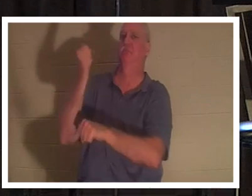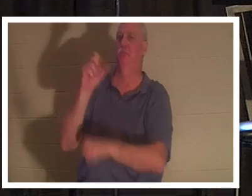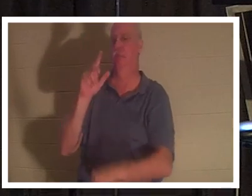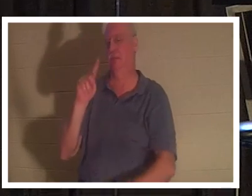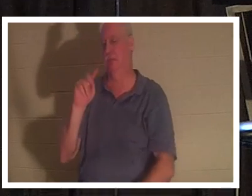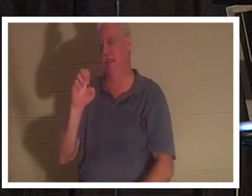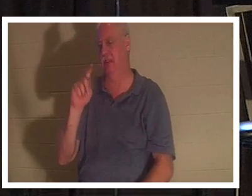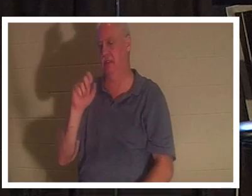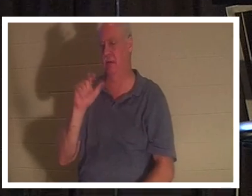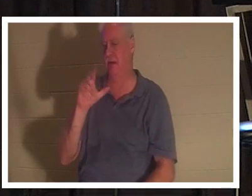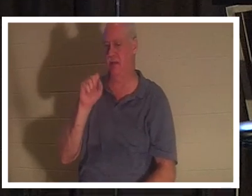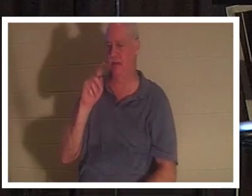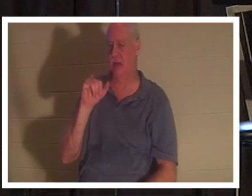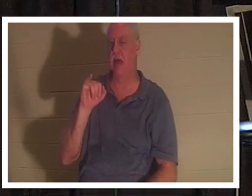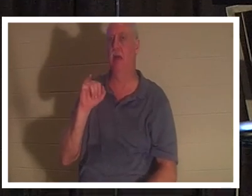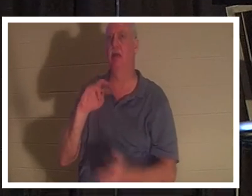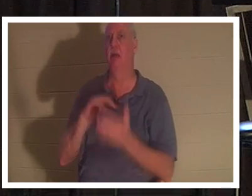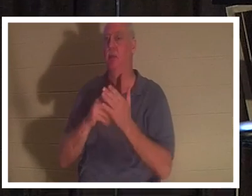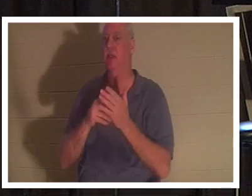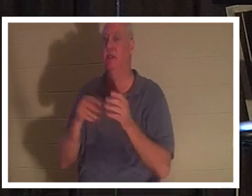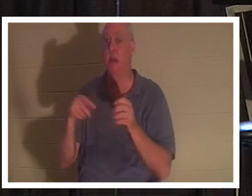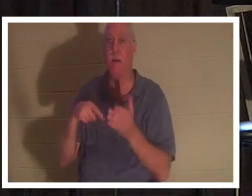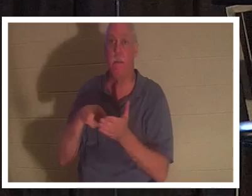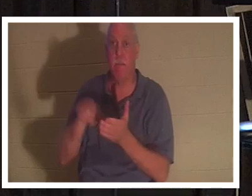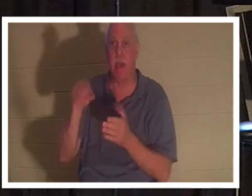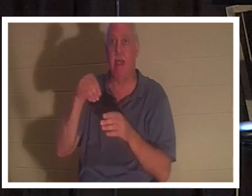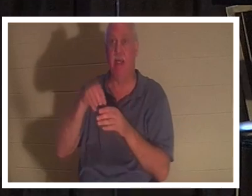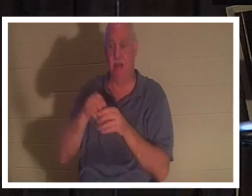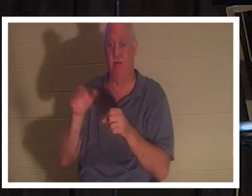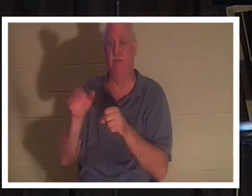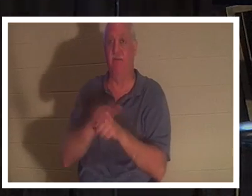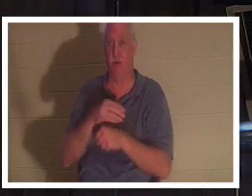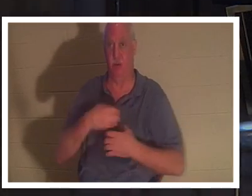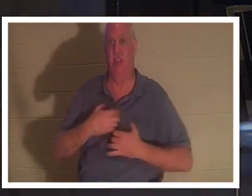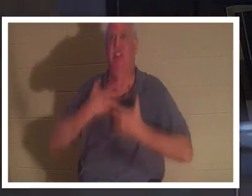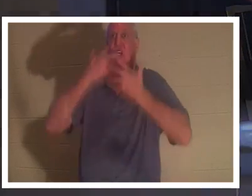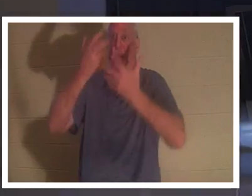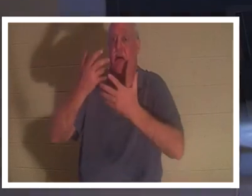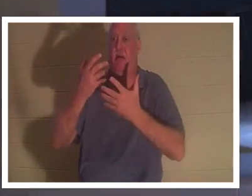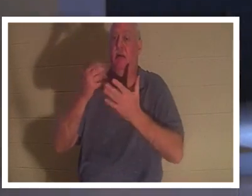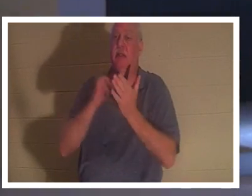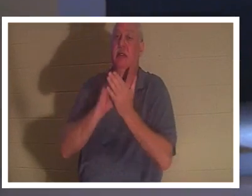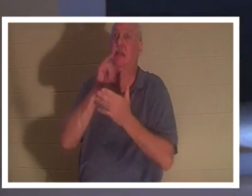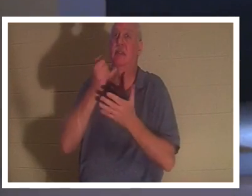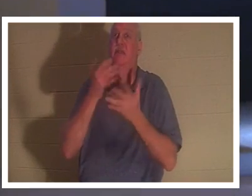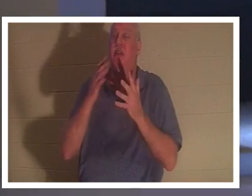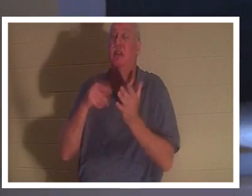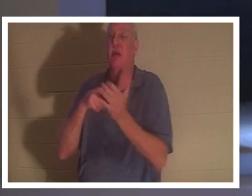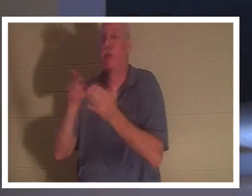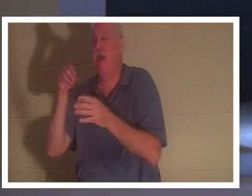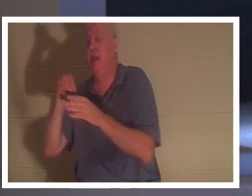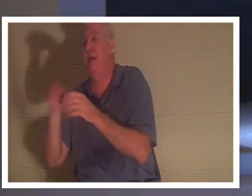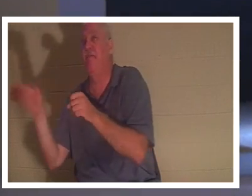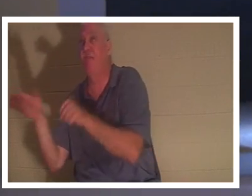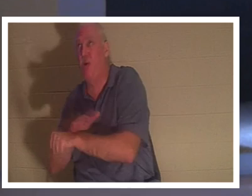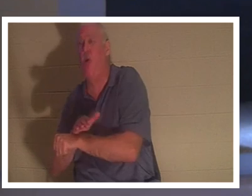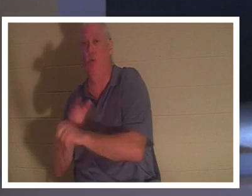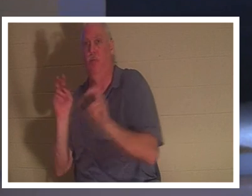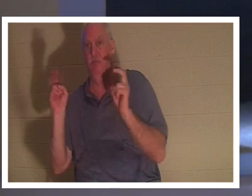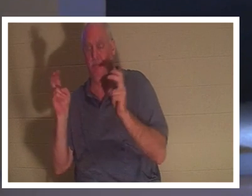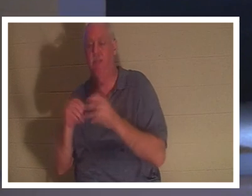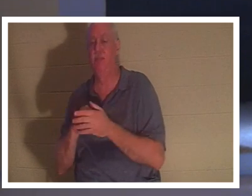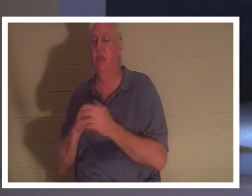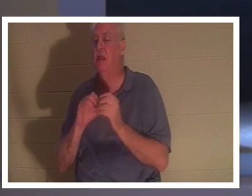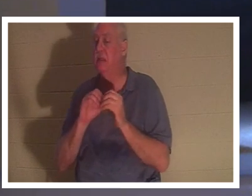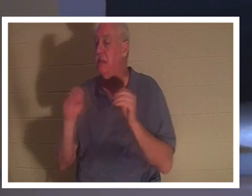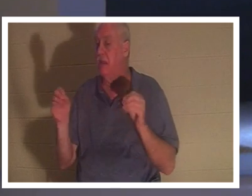字面意思是“全额付款” 完成了！已经全额付款了！您没有什么可以添加的